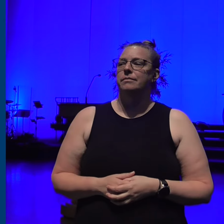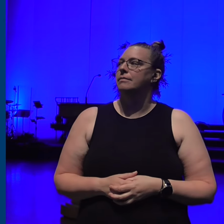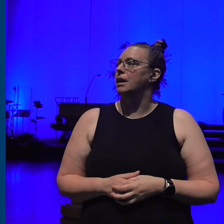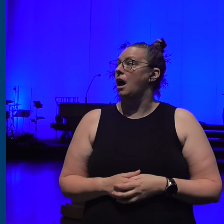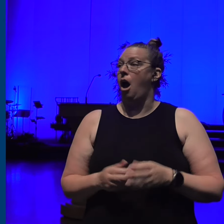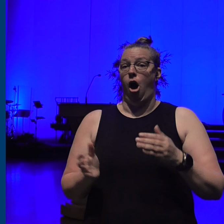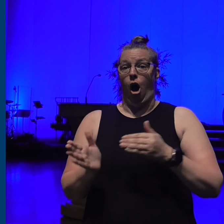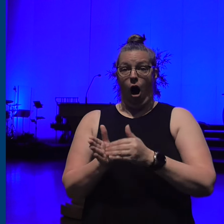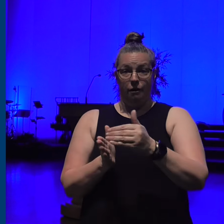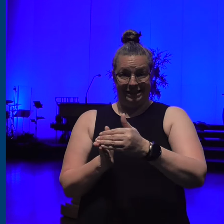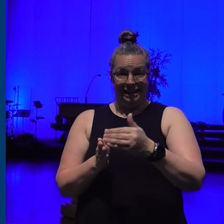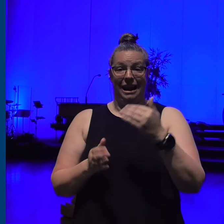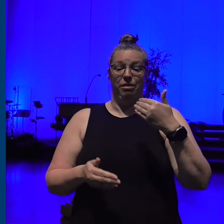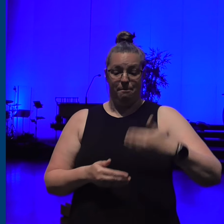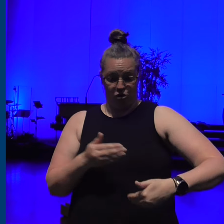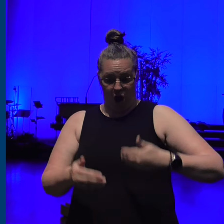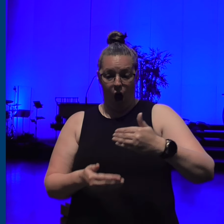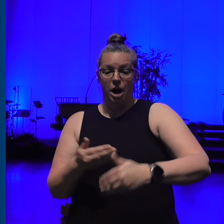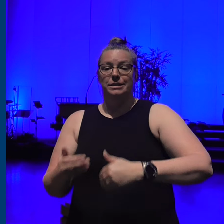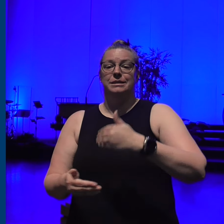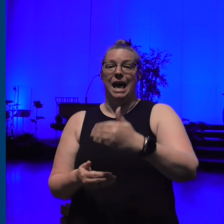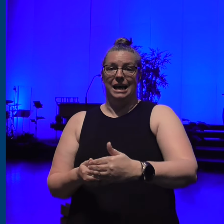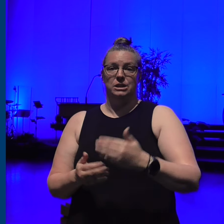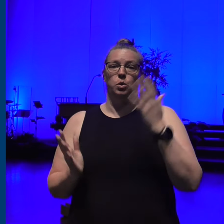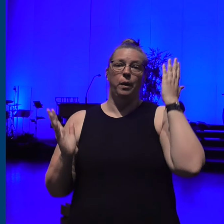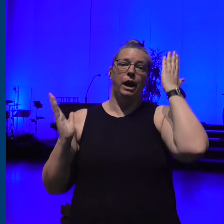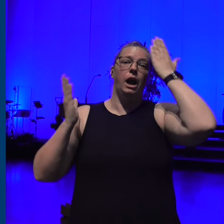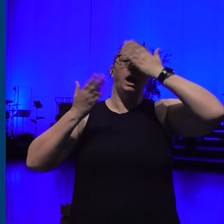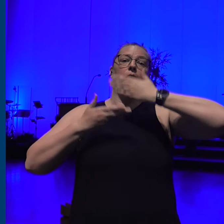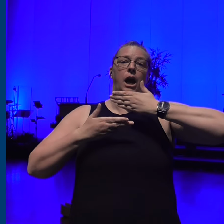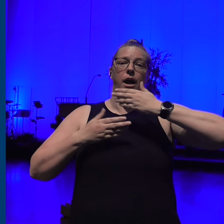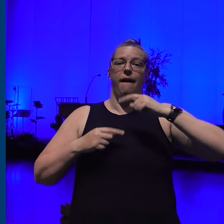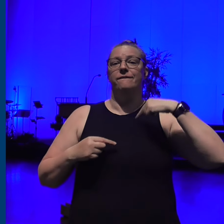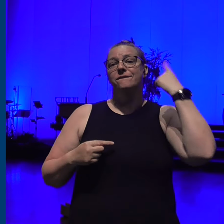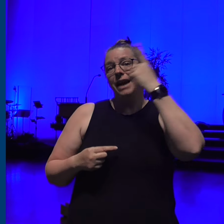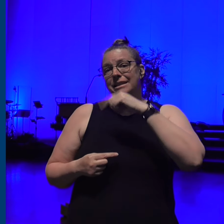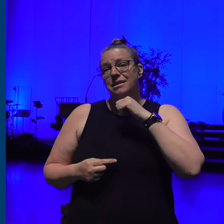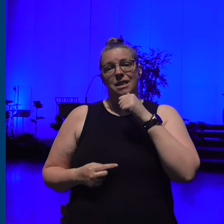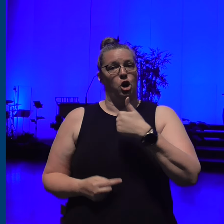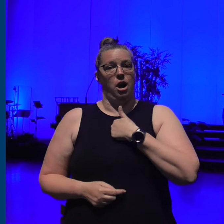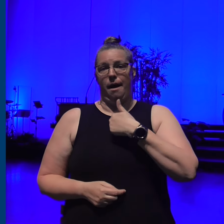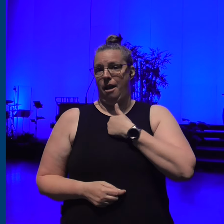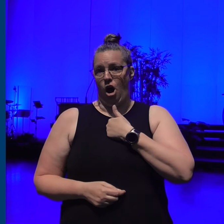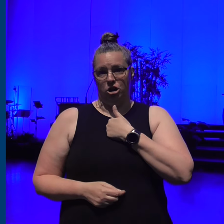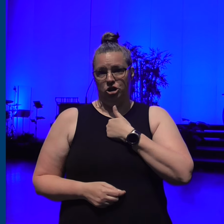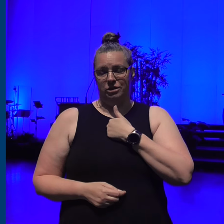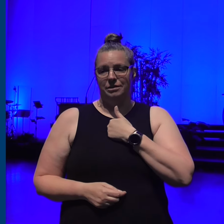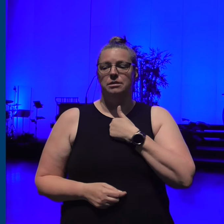nos enmascaramos en rostros que no son los nuestros. Cuánta disolución y sacudida de ego debemos